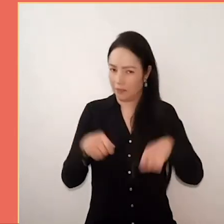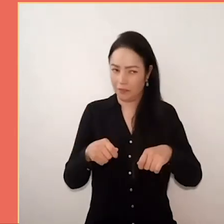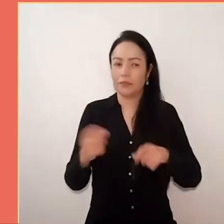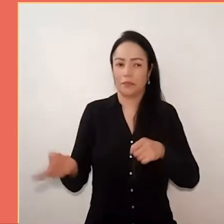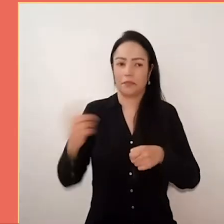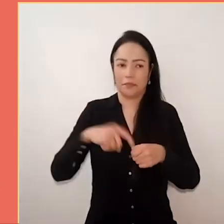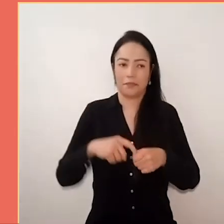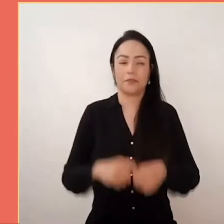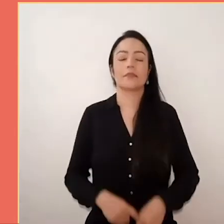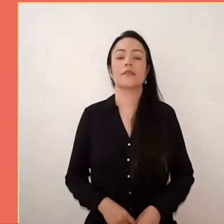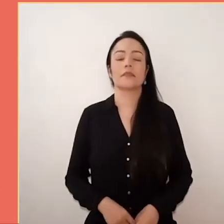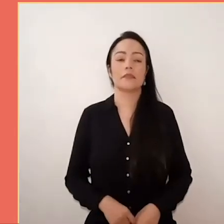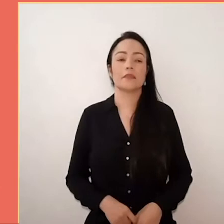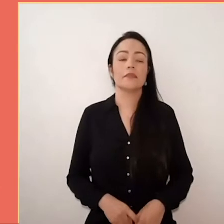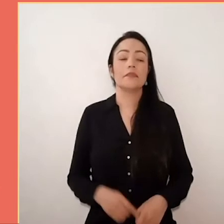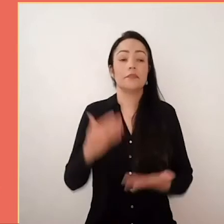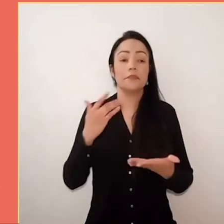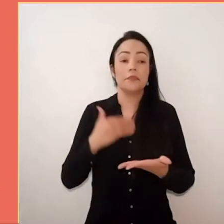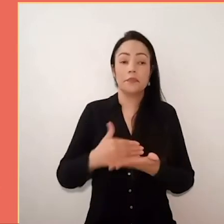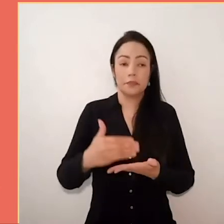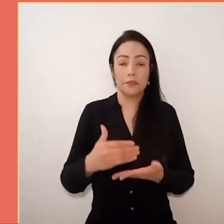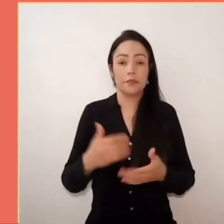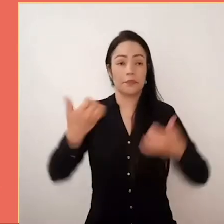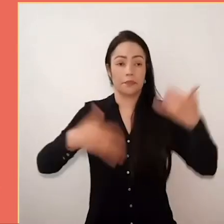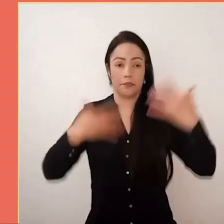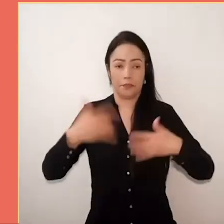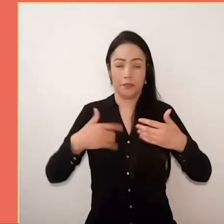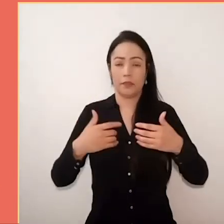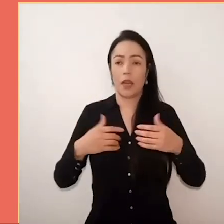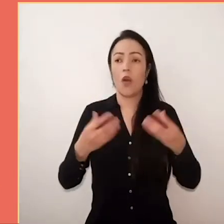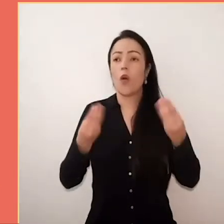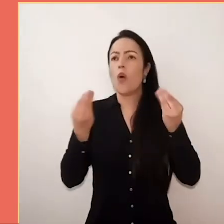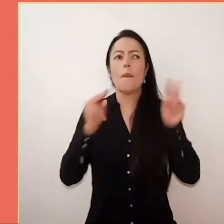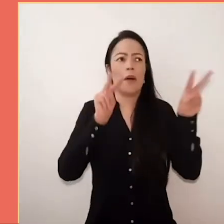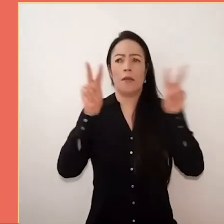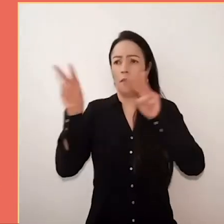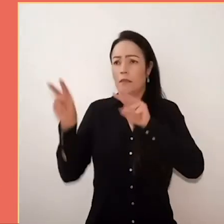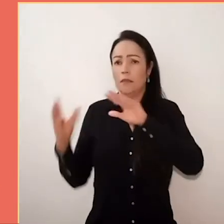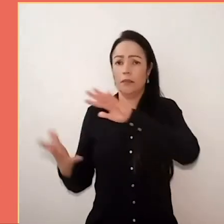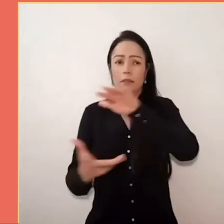Eu acho que, quando você começa falando a leitura do mundo precede a leitura, a leitura precede do mundo…